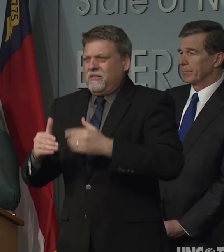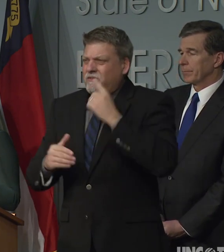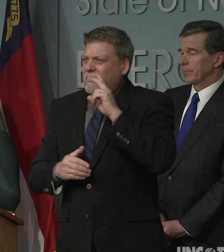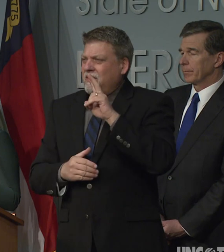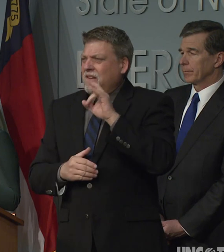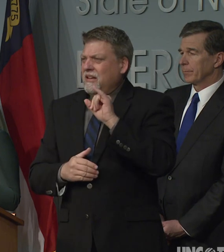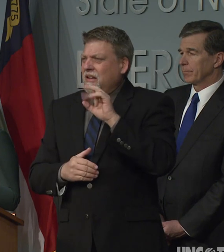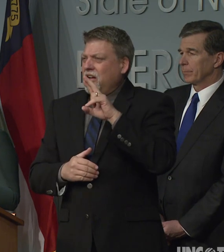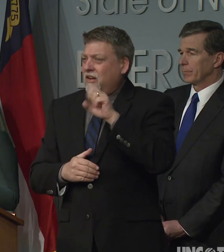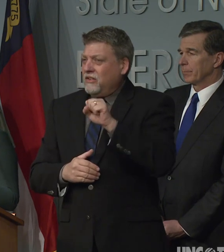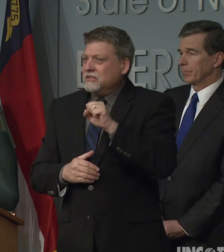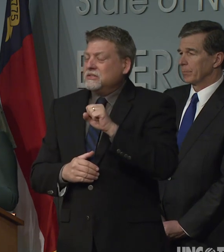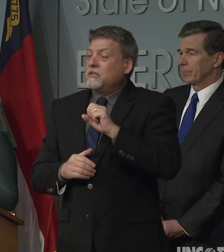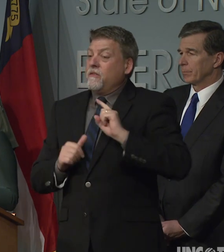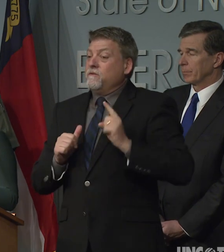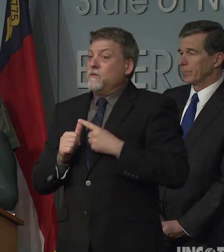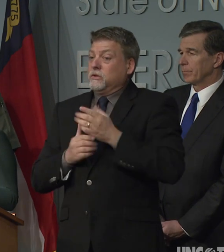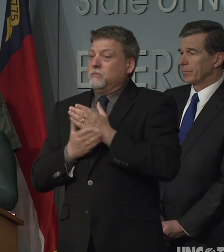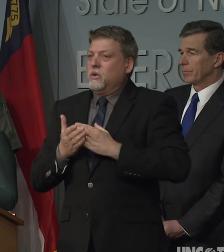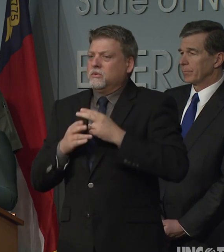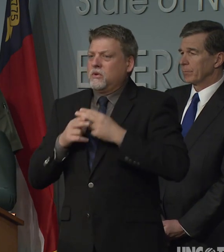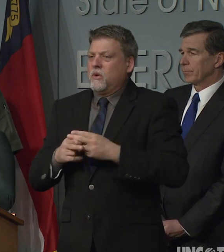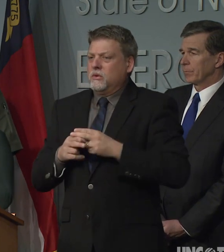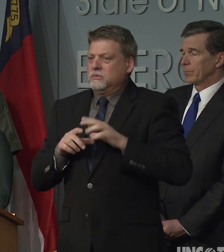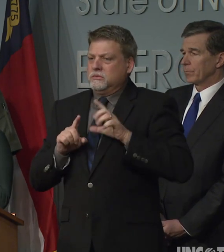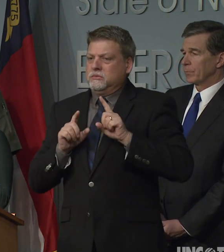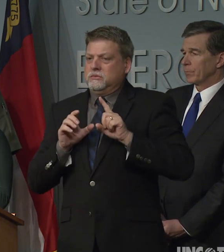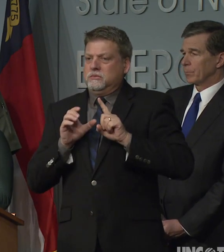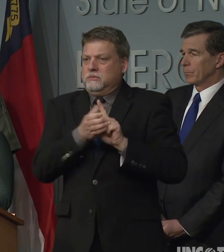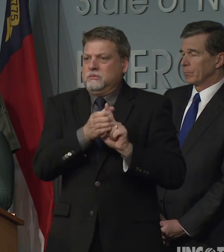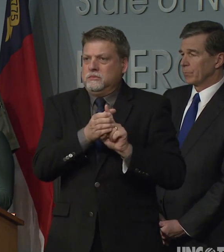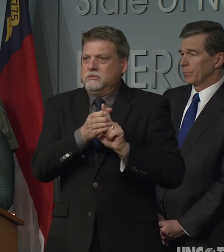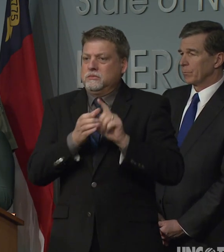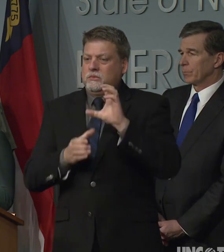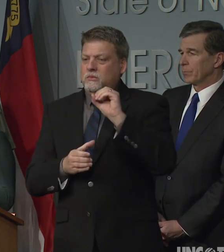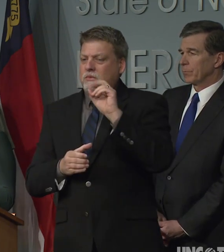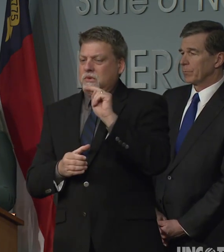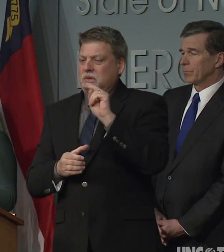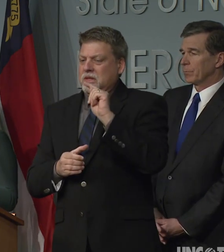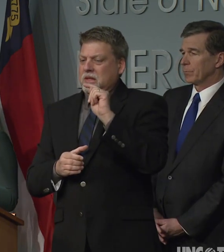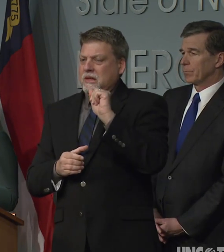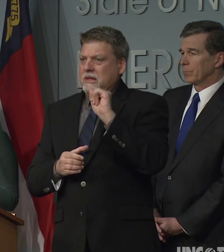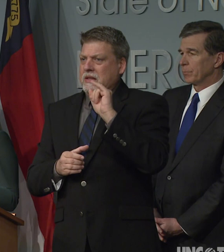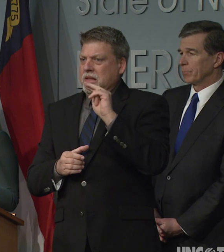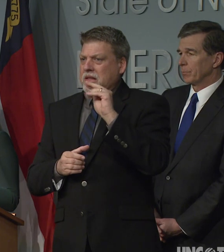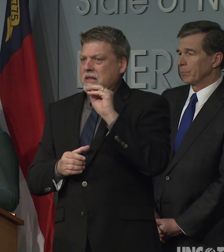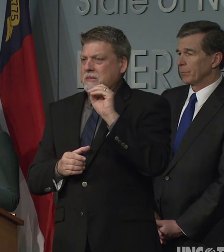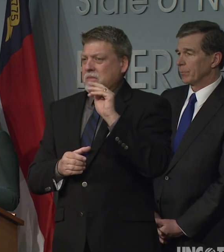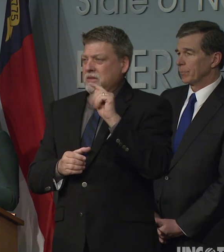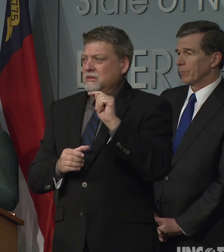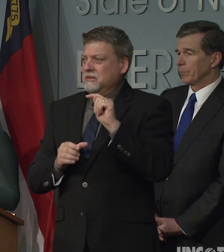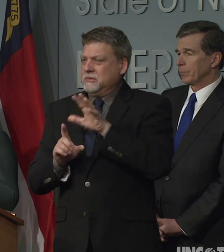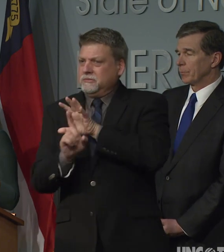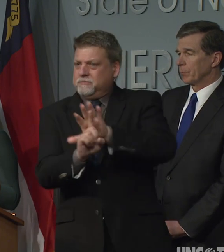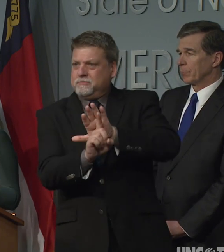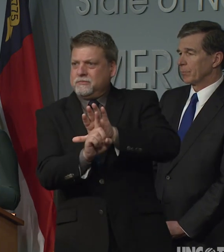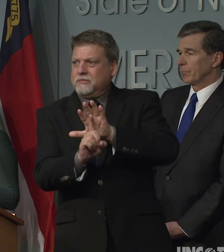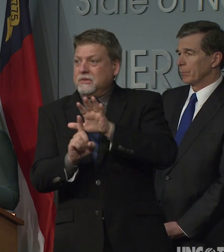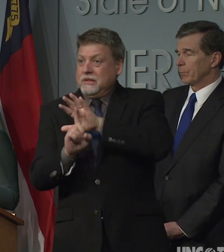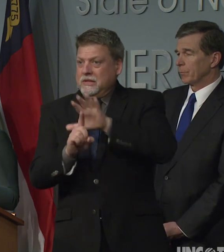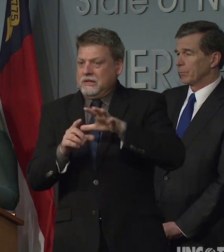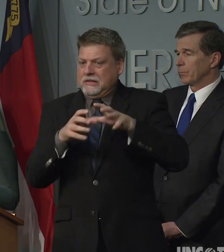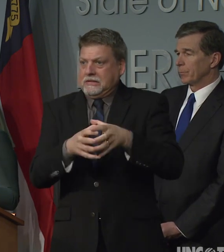contención del virus, pero comprendan que las primas no significan lo mismo que recibe tratamiento quiere